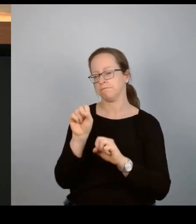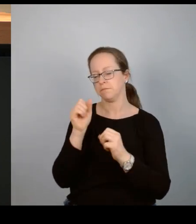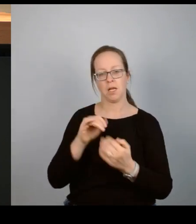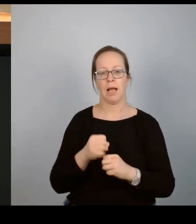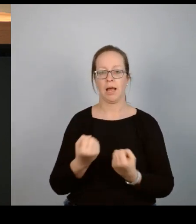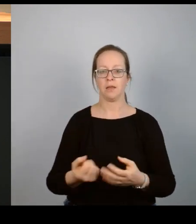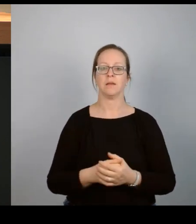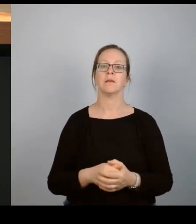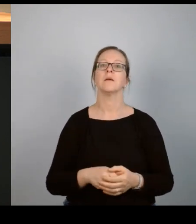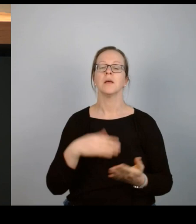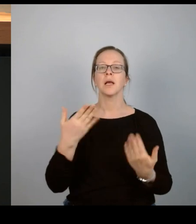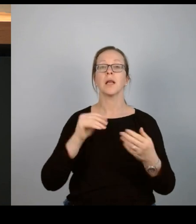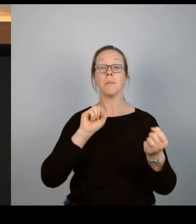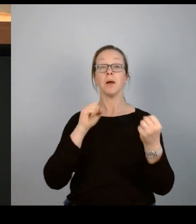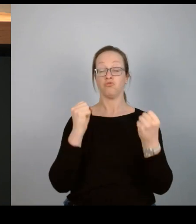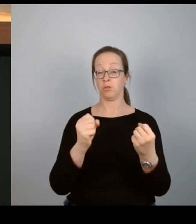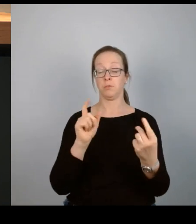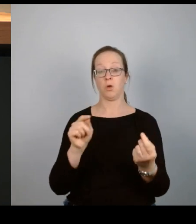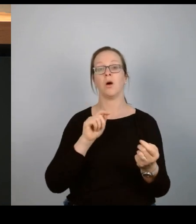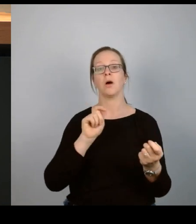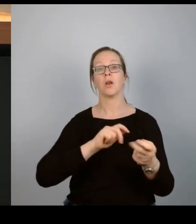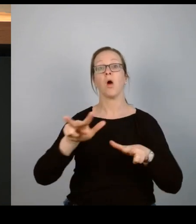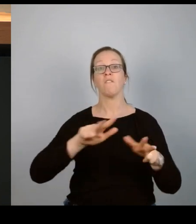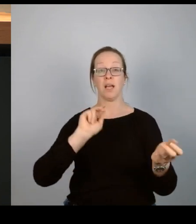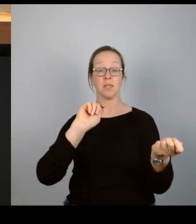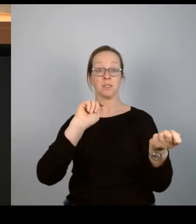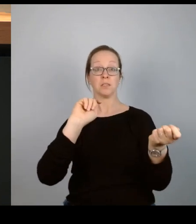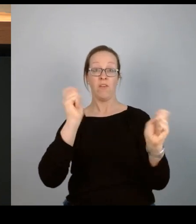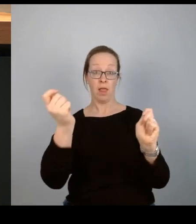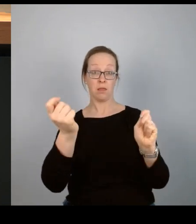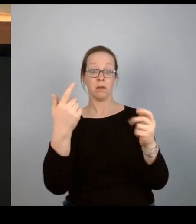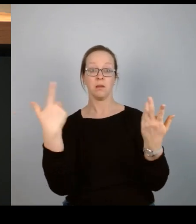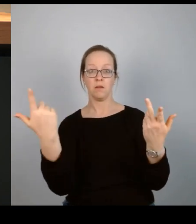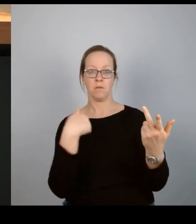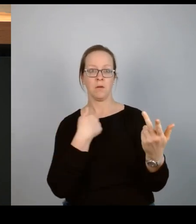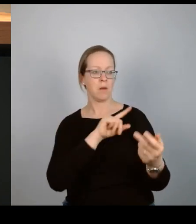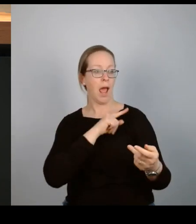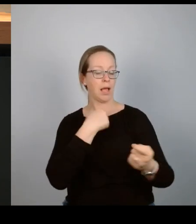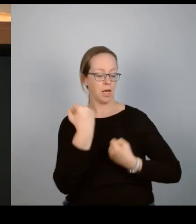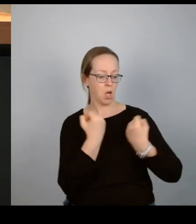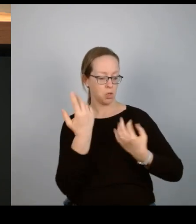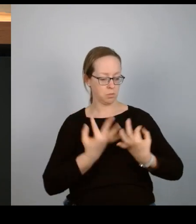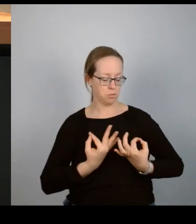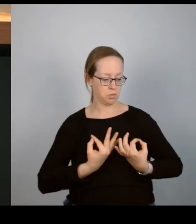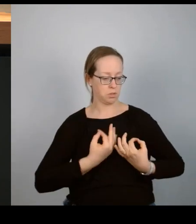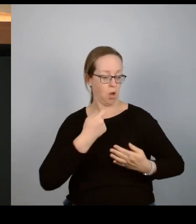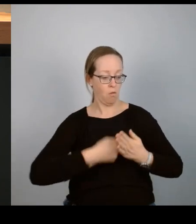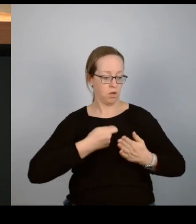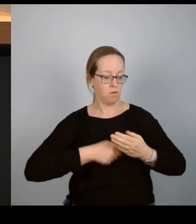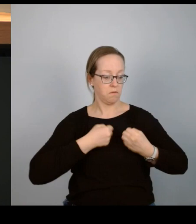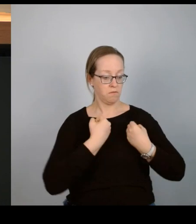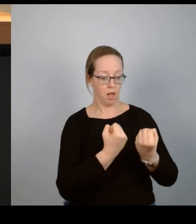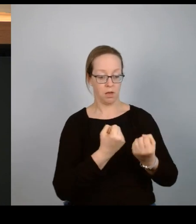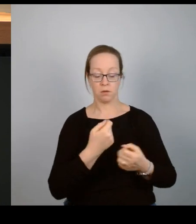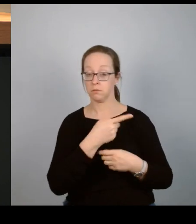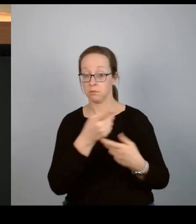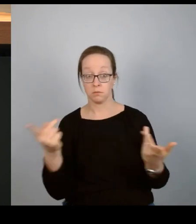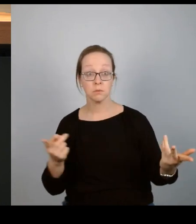Denn auch das sind Autos und sie sparen Flächen. Die Koalition. Nein. Barcelona zeigt beispielsweise